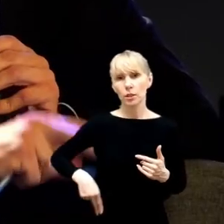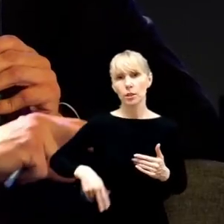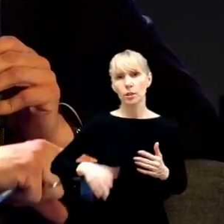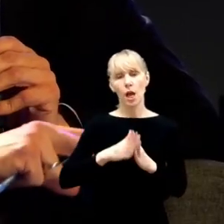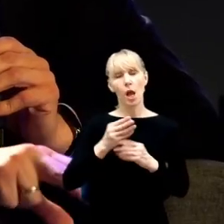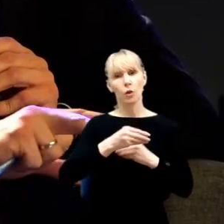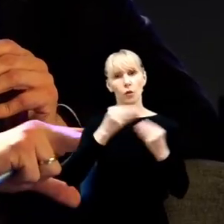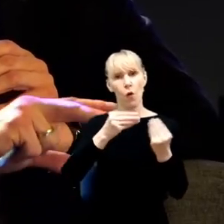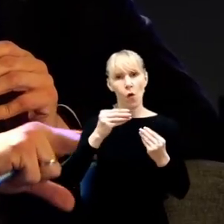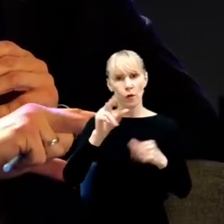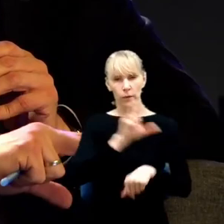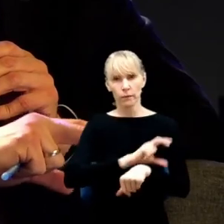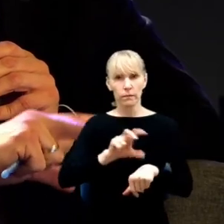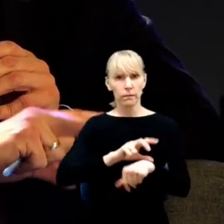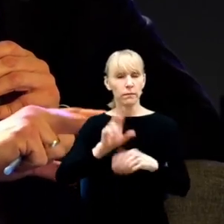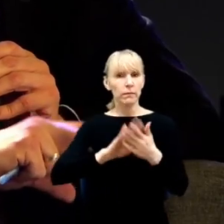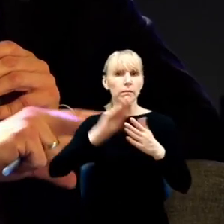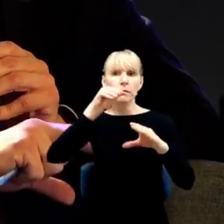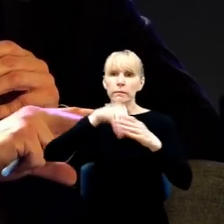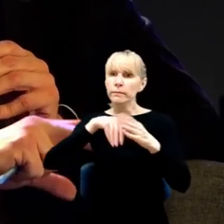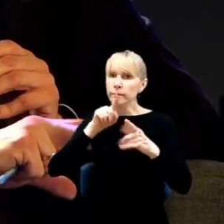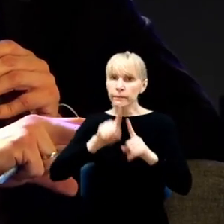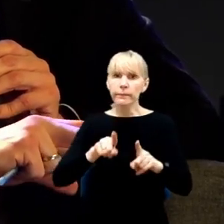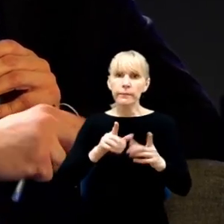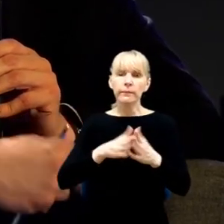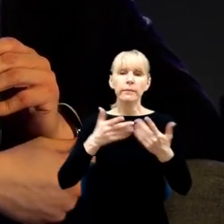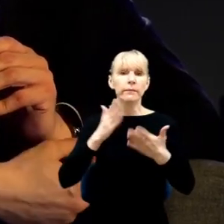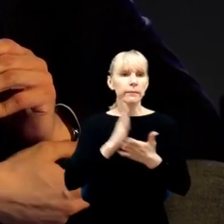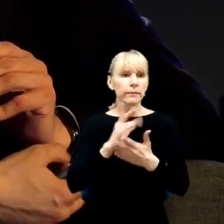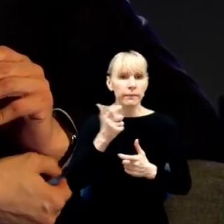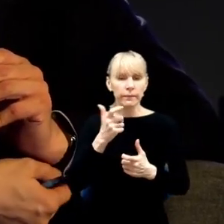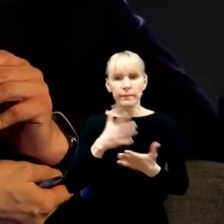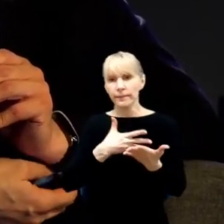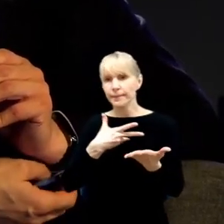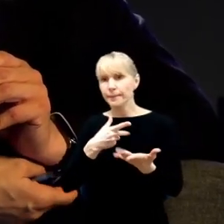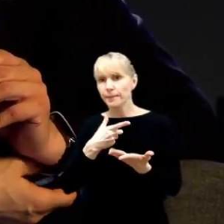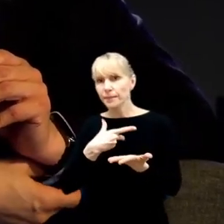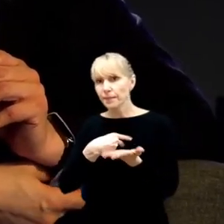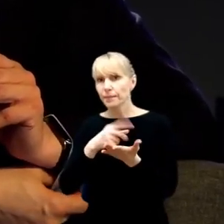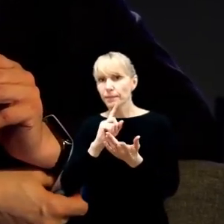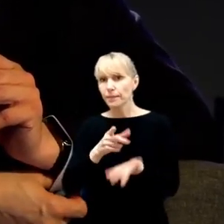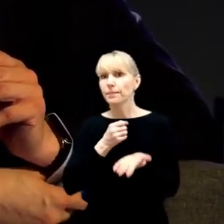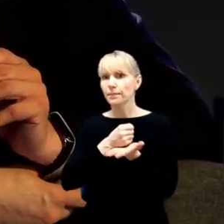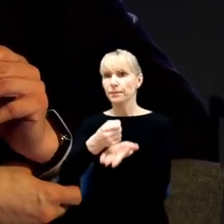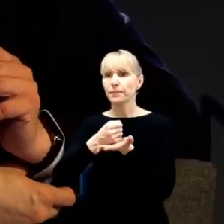bo to tam mają być zaszyte szczegóły tego, co będziemy konkretnie finansować. To on nam wskaże.